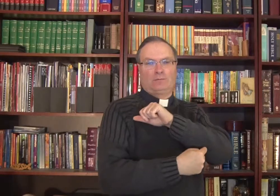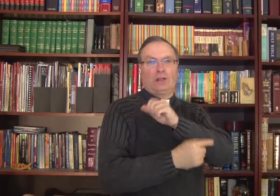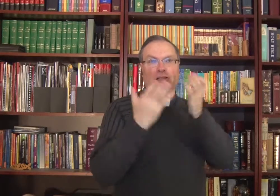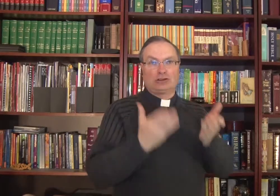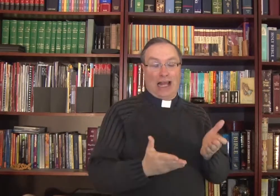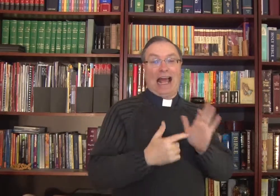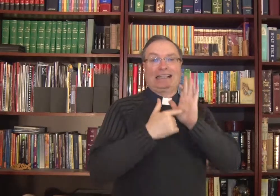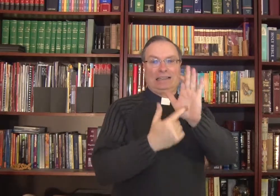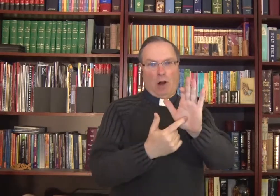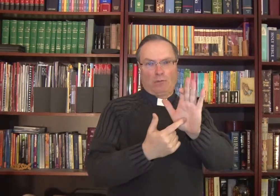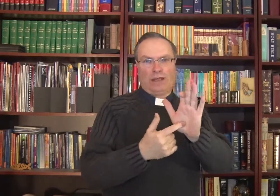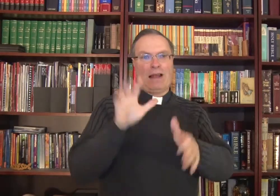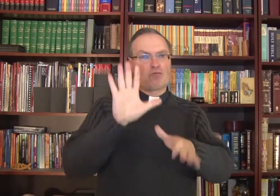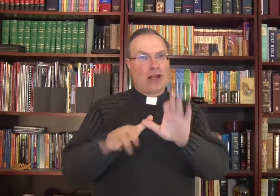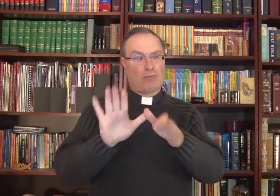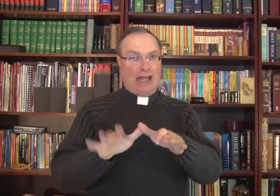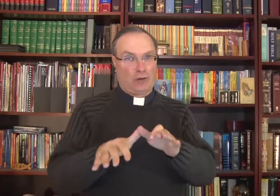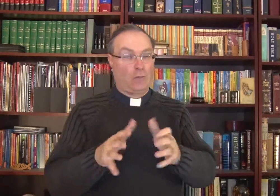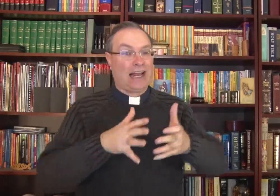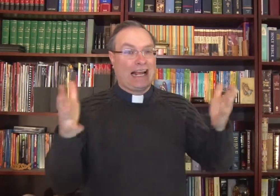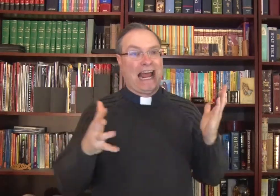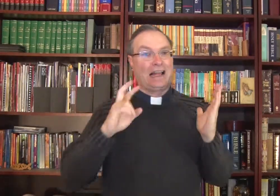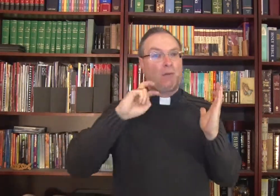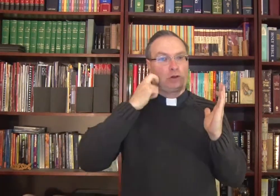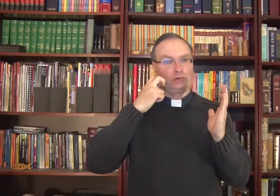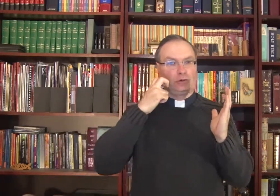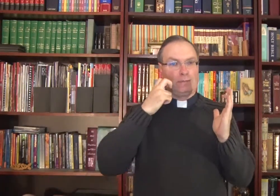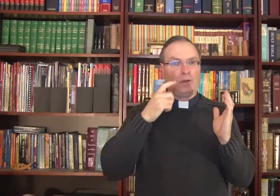Cela démontre les manipulations de la grande prostituée